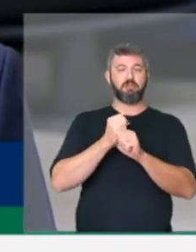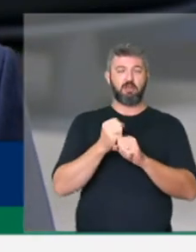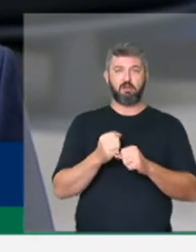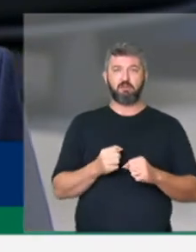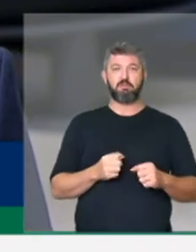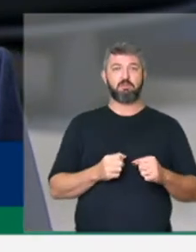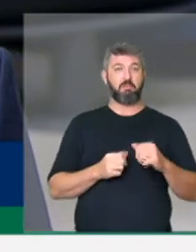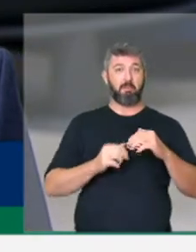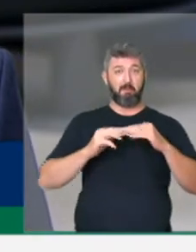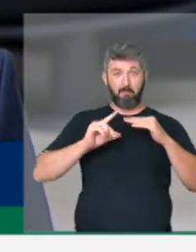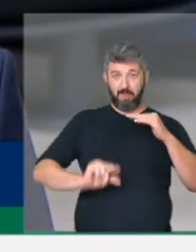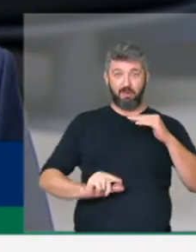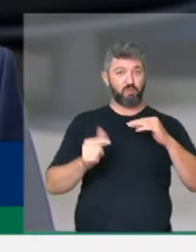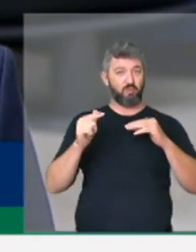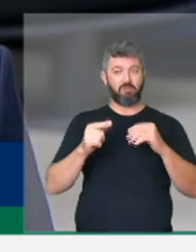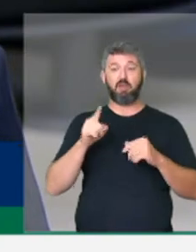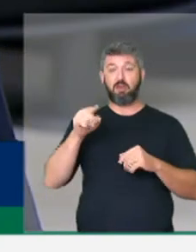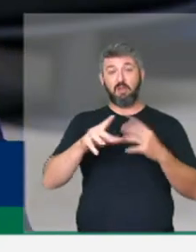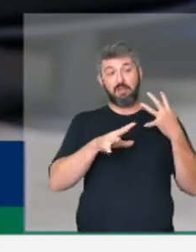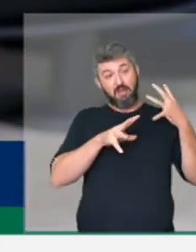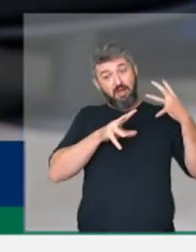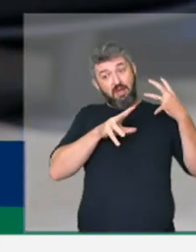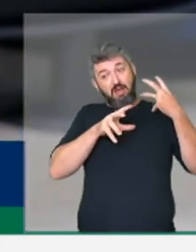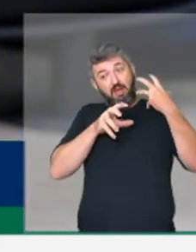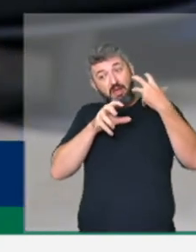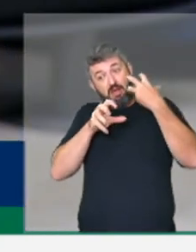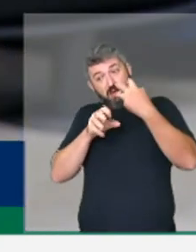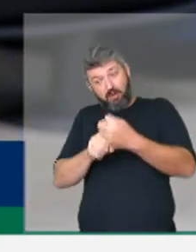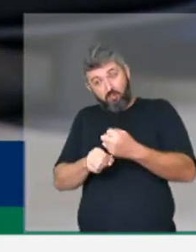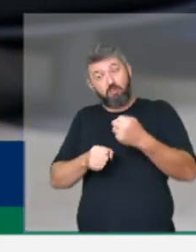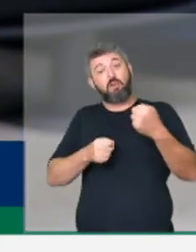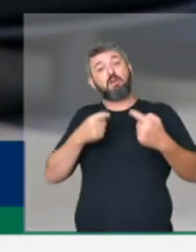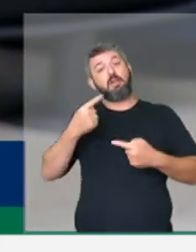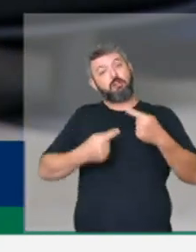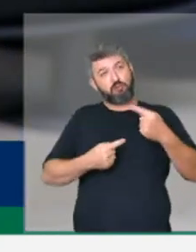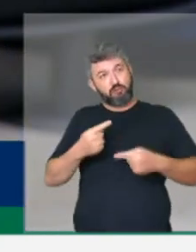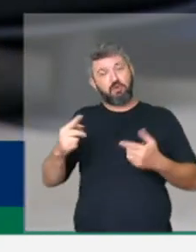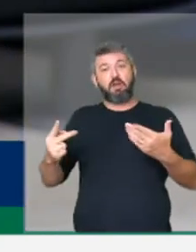INDÚSTRIA, EU DISCUTI COM OS PRODUTORES RURAIS... NA FAEC NO MEU ESTADO, CNA... EXATAMENTE NO SENTIDO DE